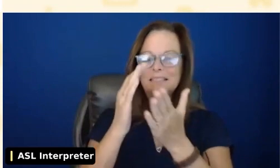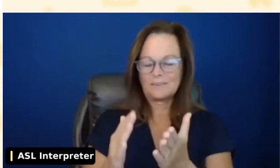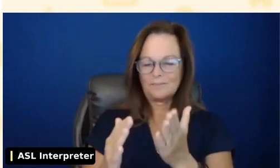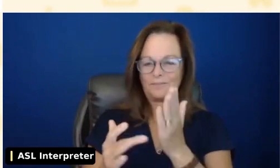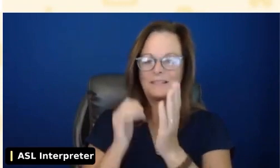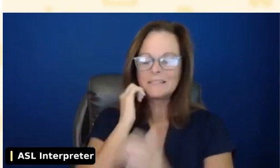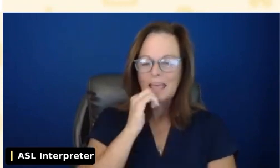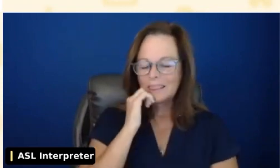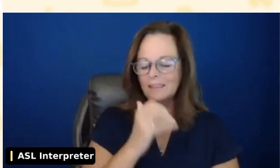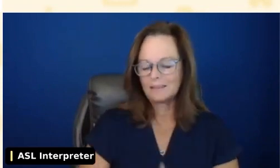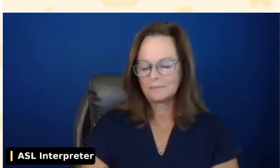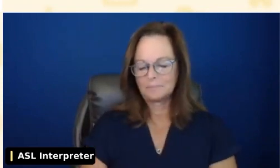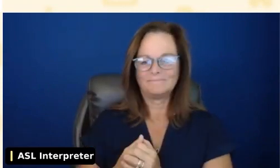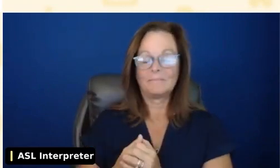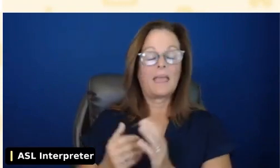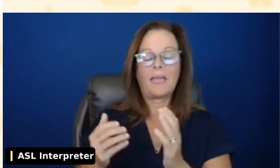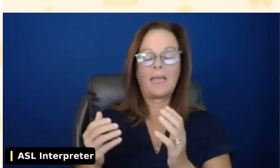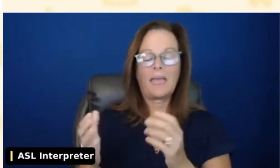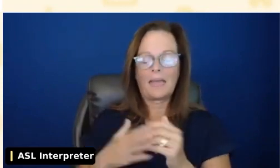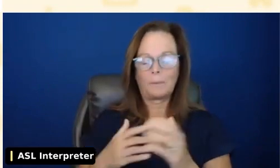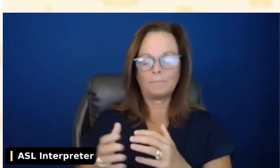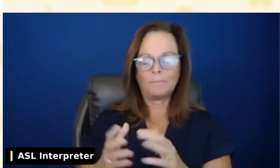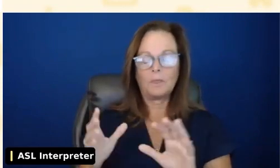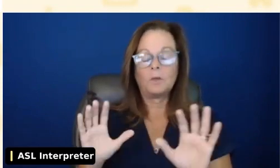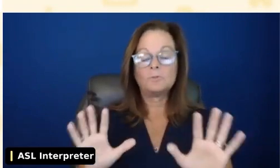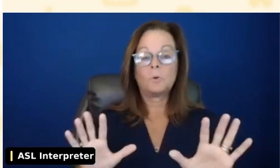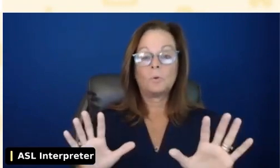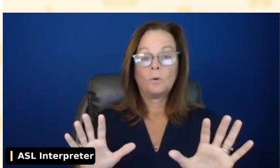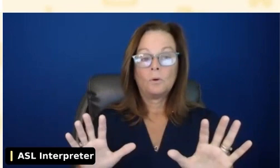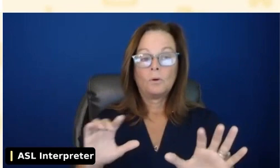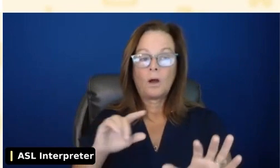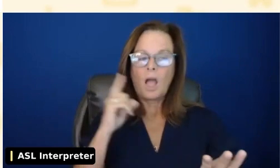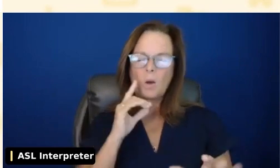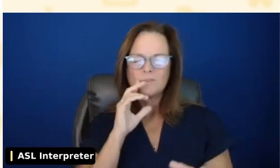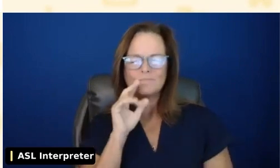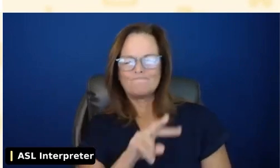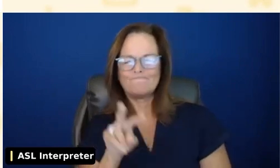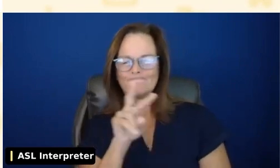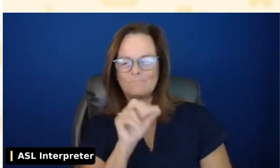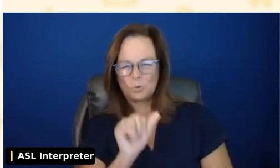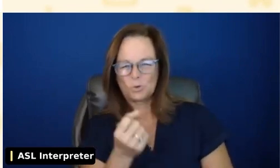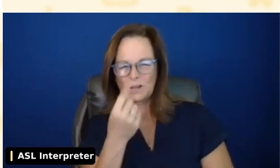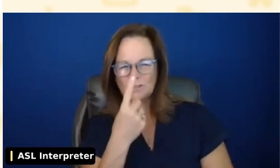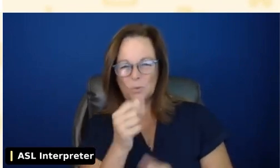Entonces, siempre lo juzgo, ¿podría entender esto si no me he tomado mi café?